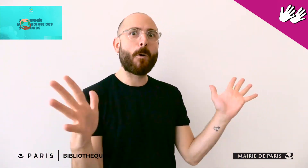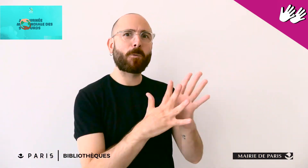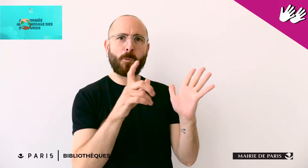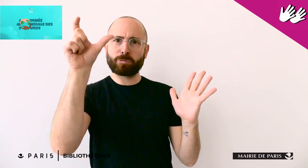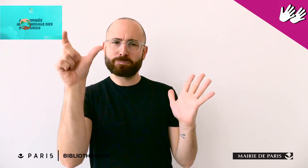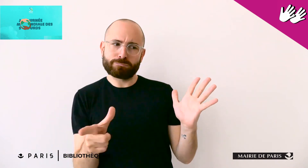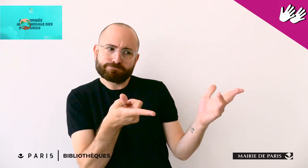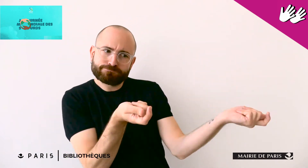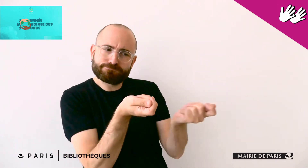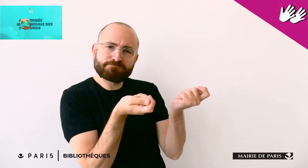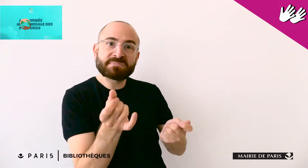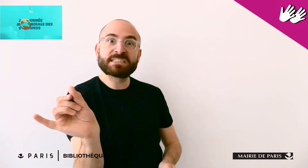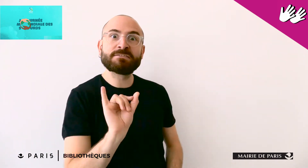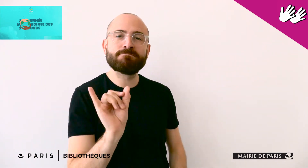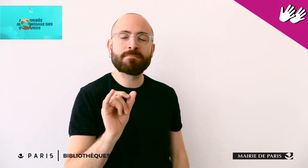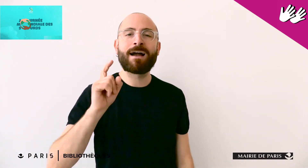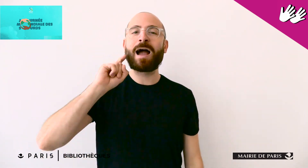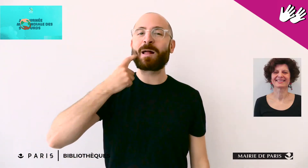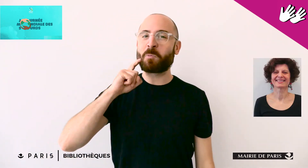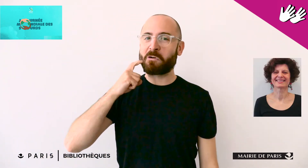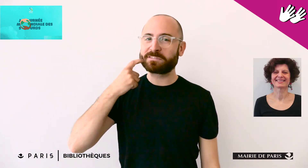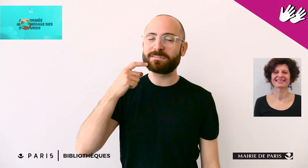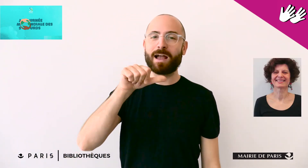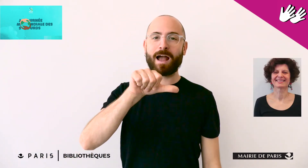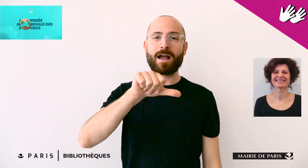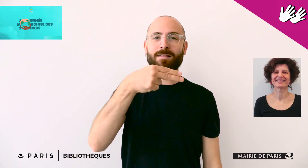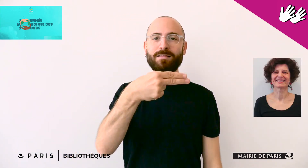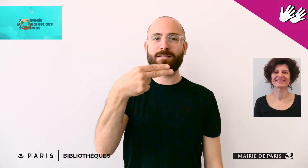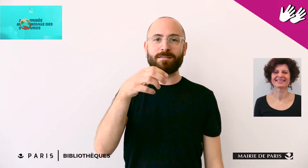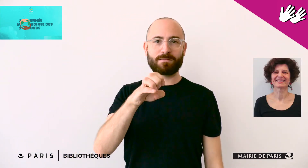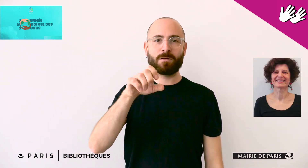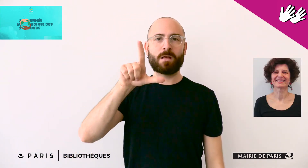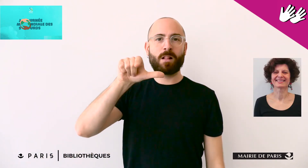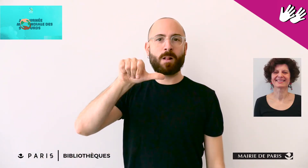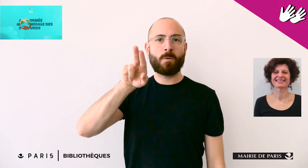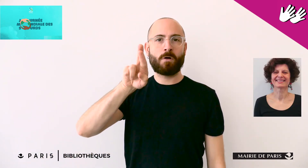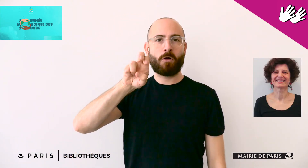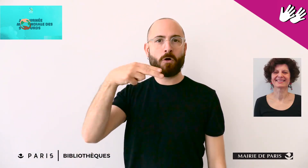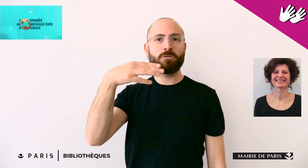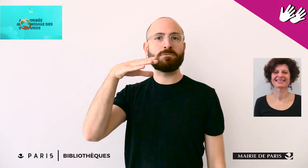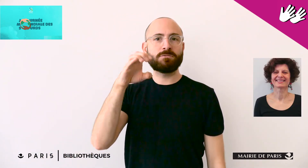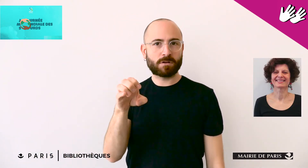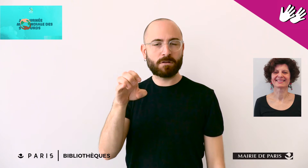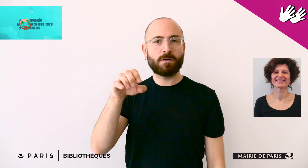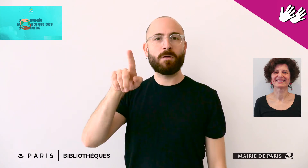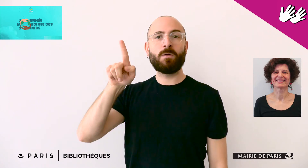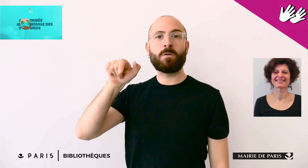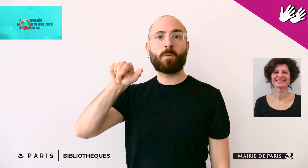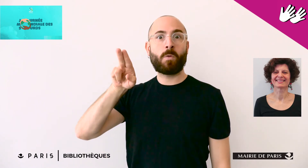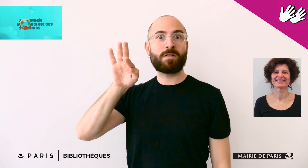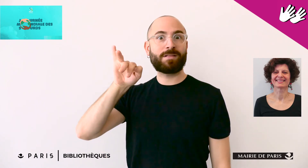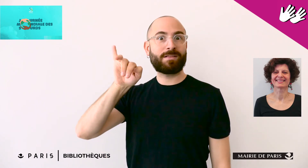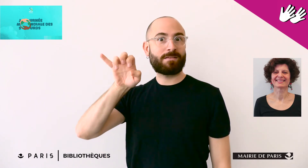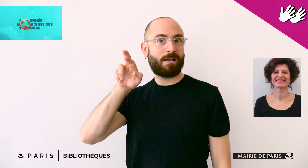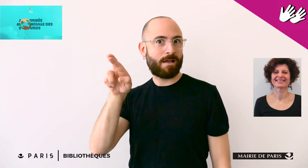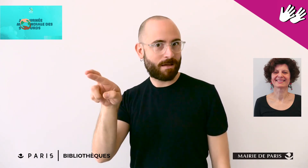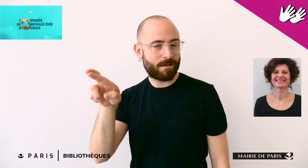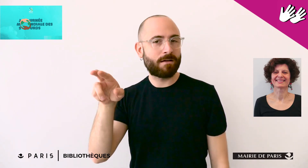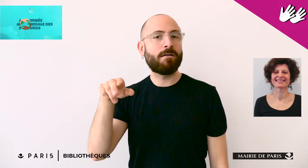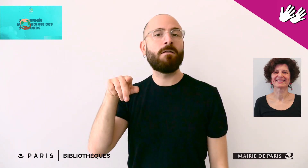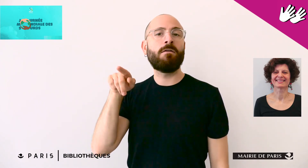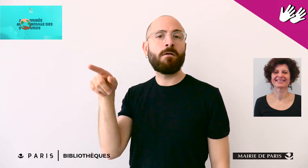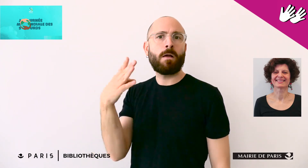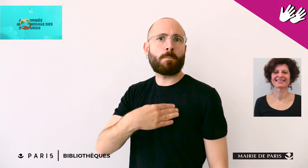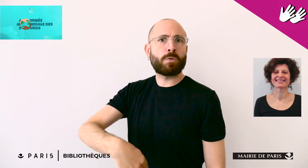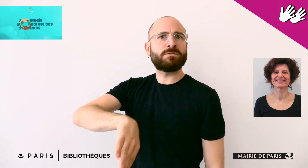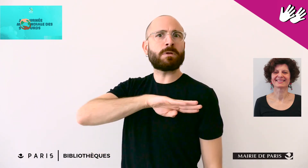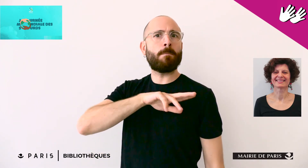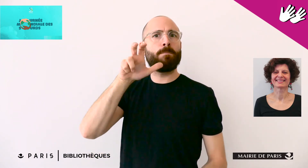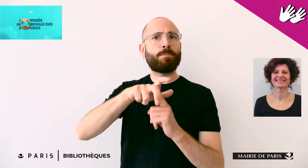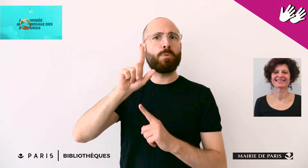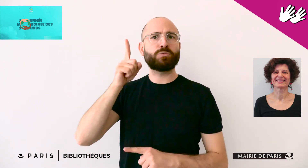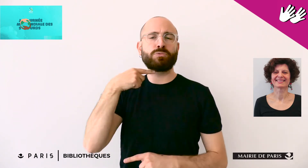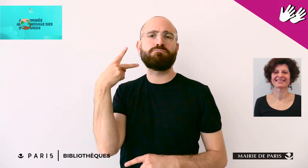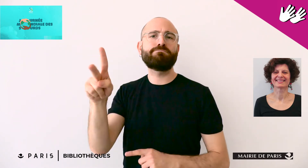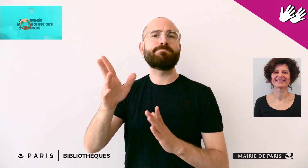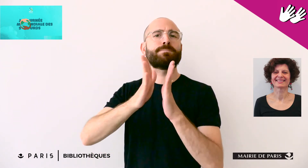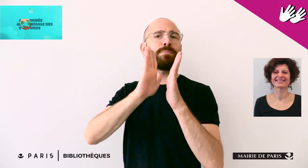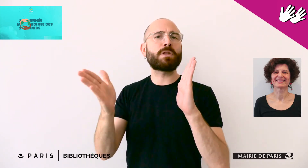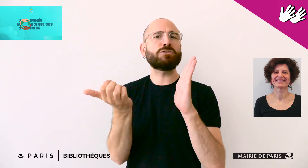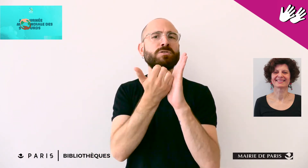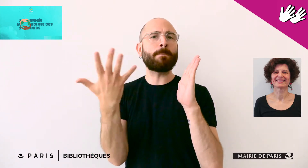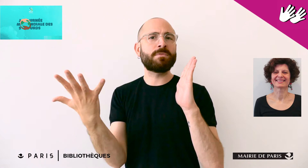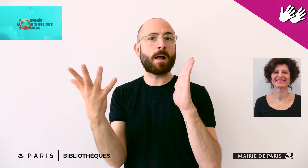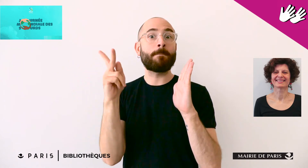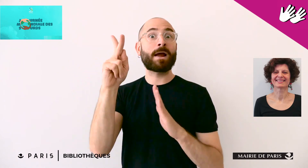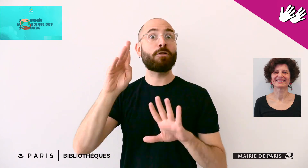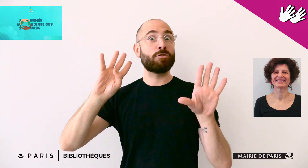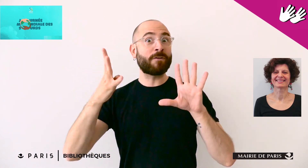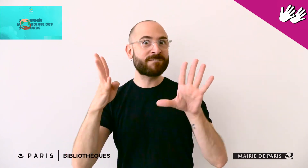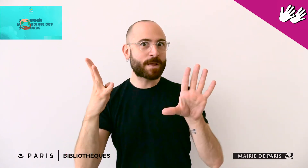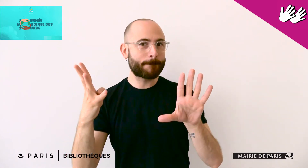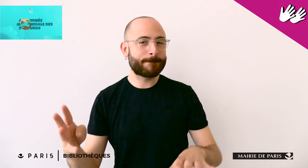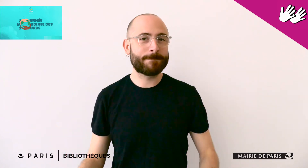La rencontre sera modérée par Anne-Laurence Gautier, responsable du Pôle Sourd de la bibliothèque Chaptal, Paris 9ème.